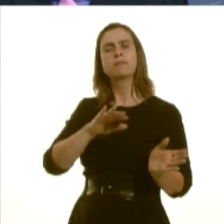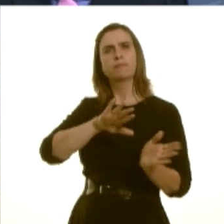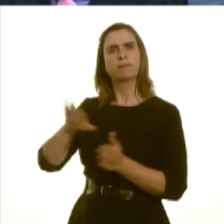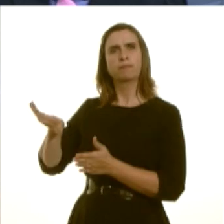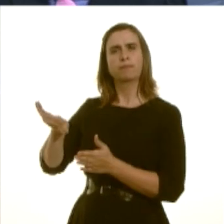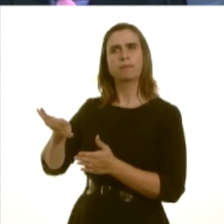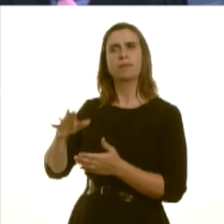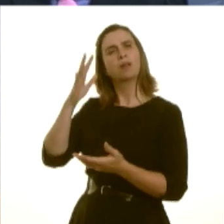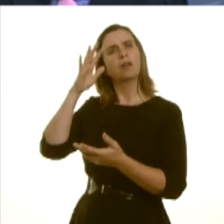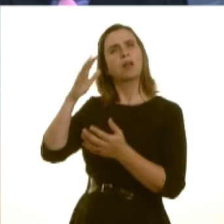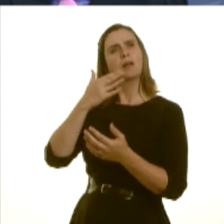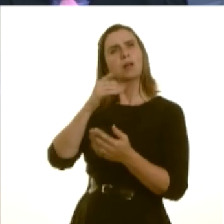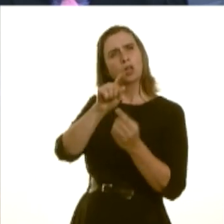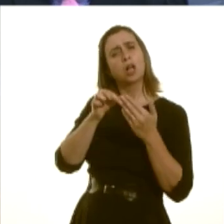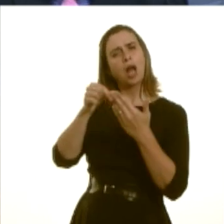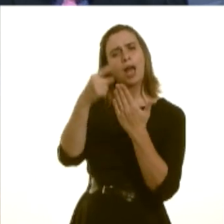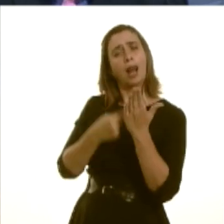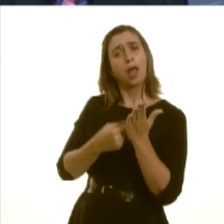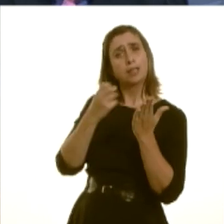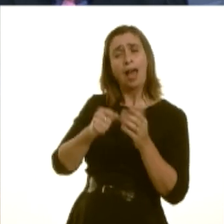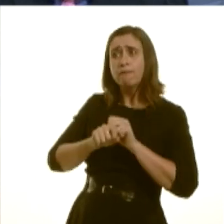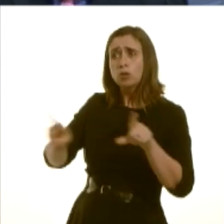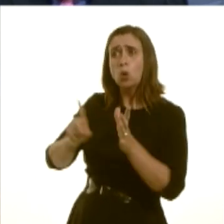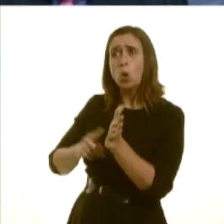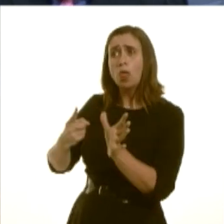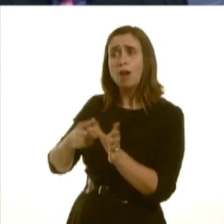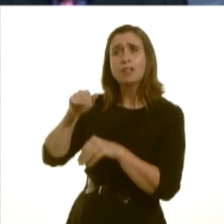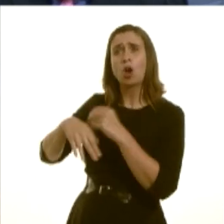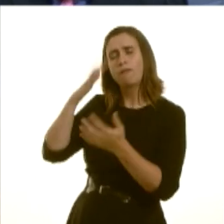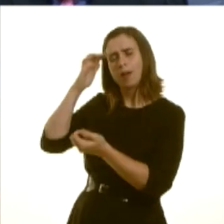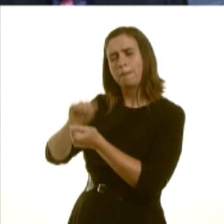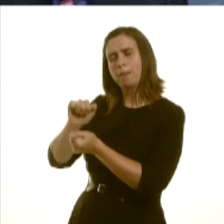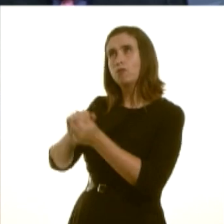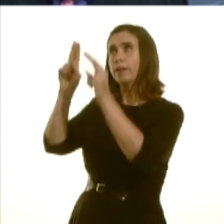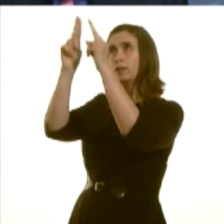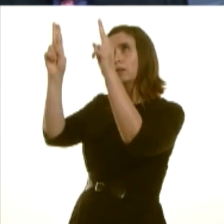lleol o ran cofio'r rhai a fu farw yn gwasanaethu eu gwlad, gan gyfeirio'n benodol at senotaffau